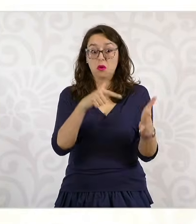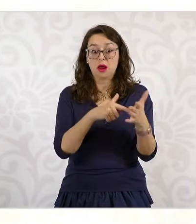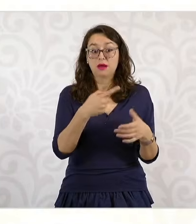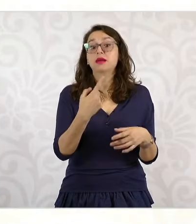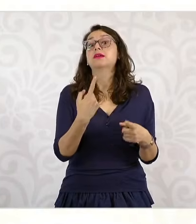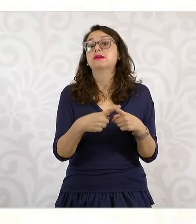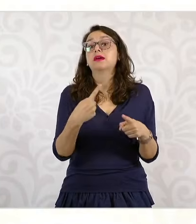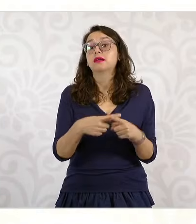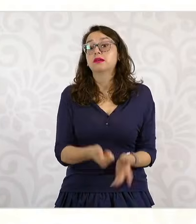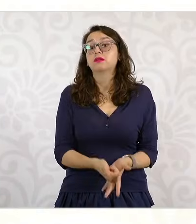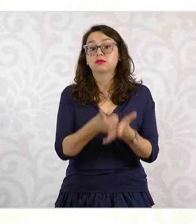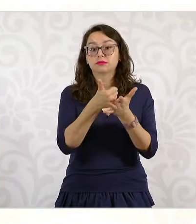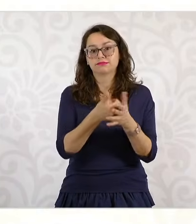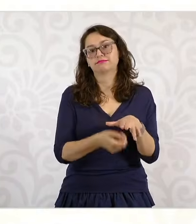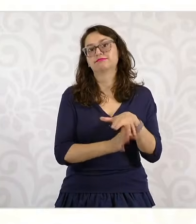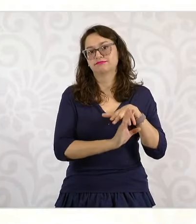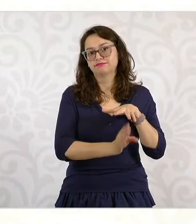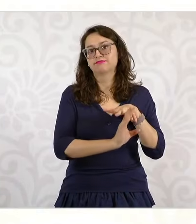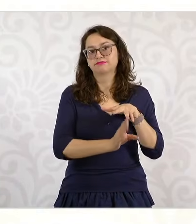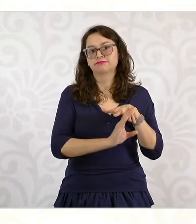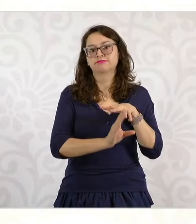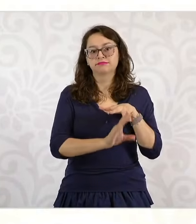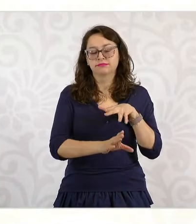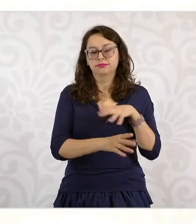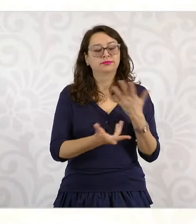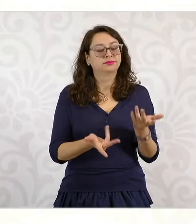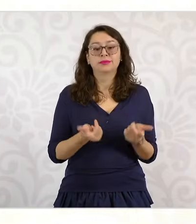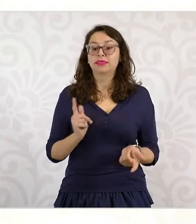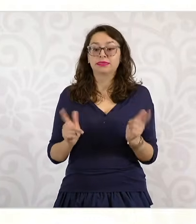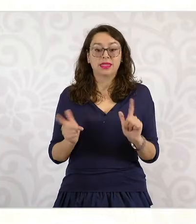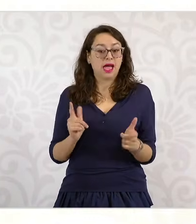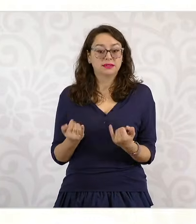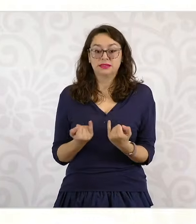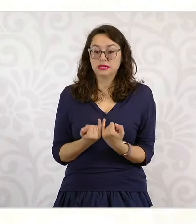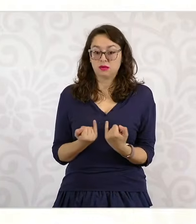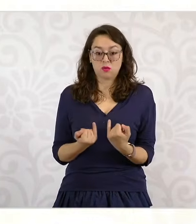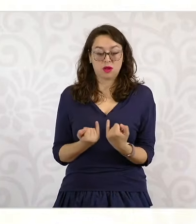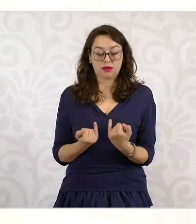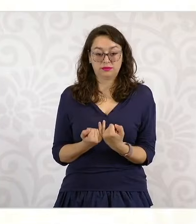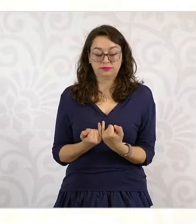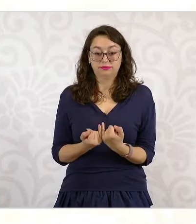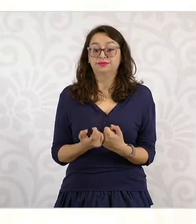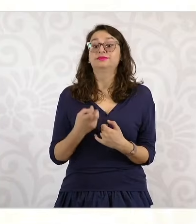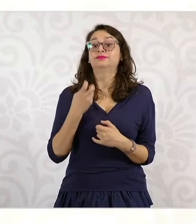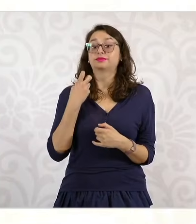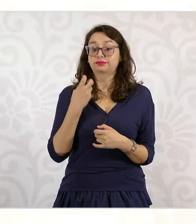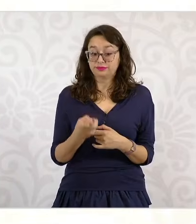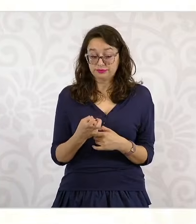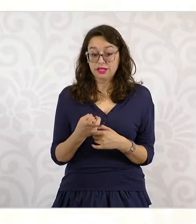importante de nuestros inmigrantes. Lo mismo pasa con Texas y de hecho ese triángulo entre Austin,